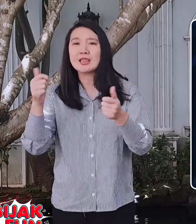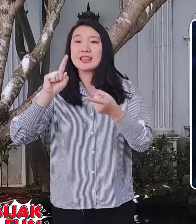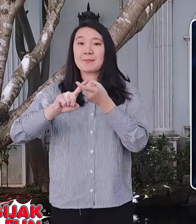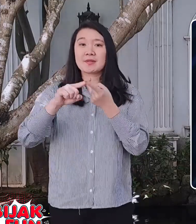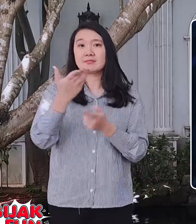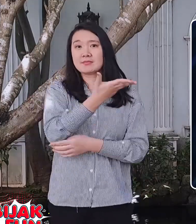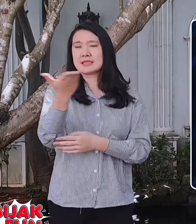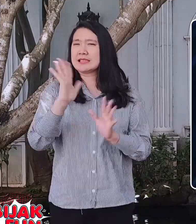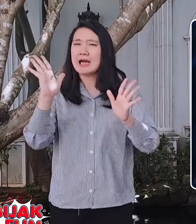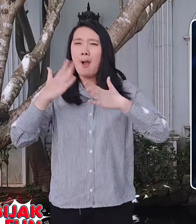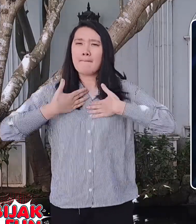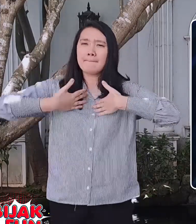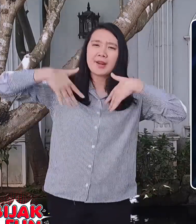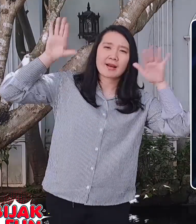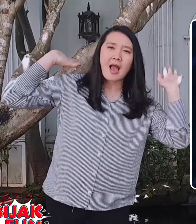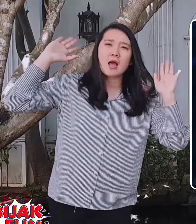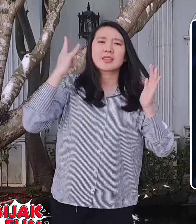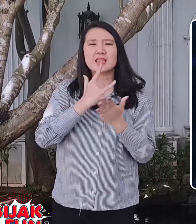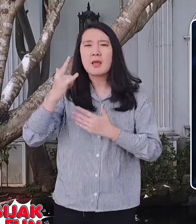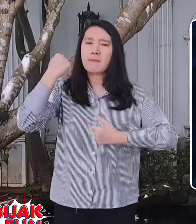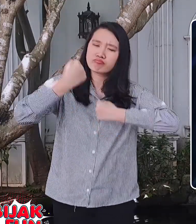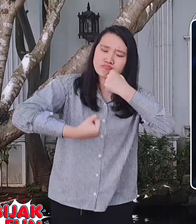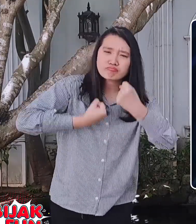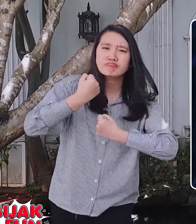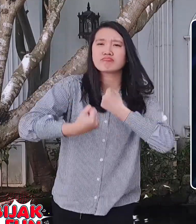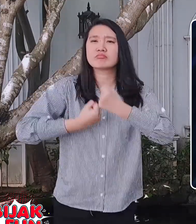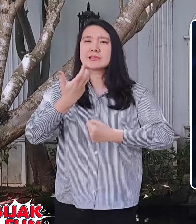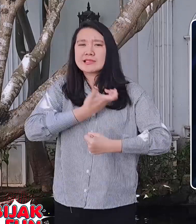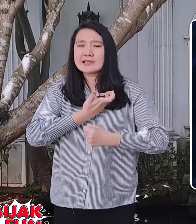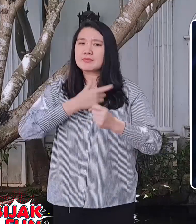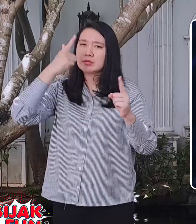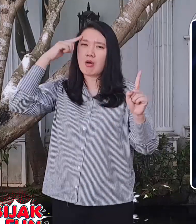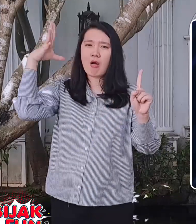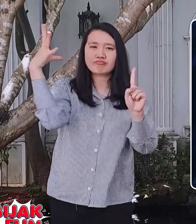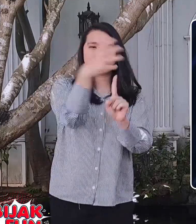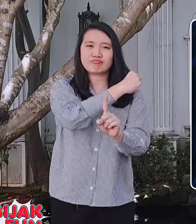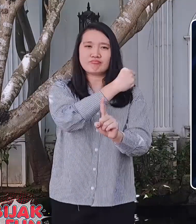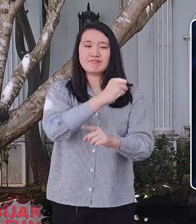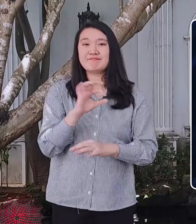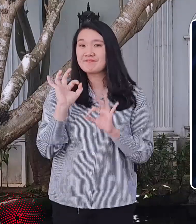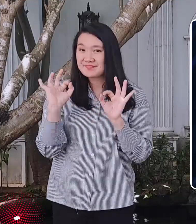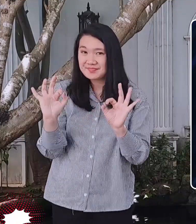teman-teman jangan menyerah dan tetap berjuang untuk mencapai keinginan yah!